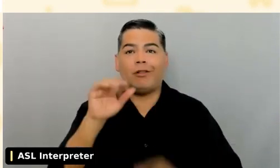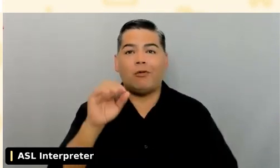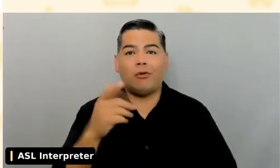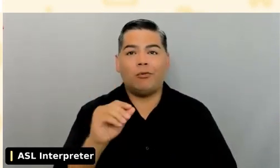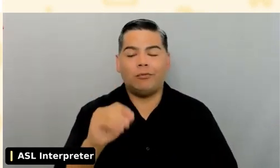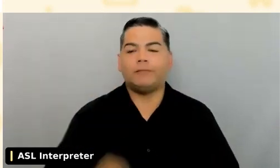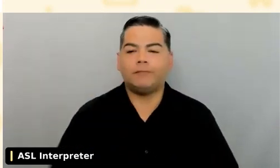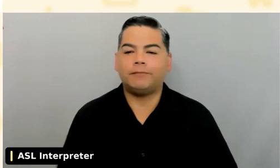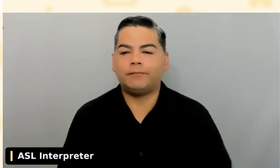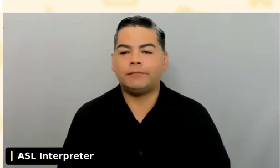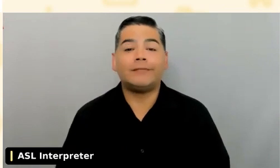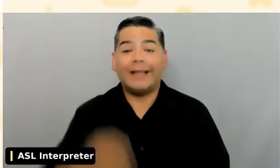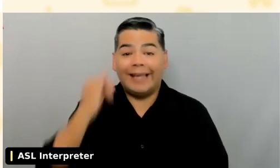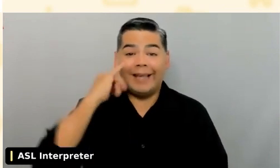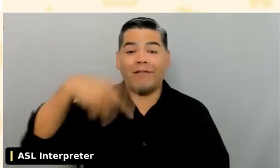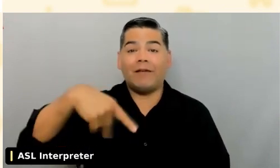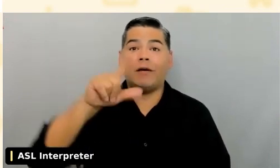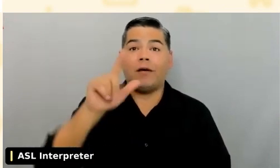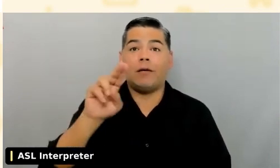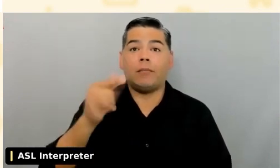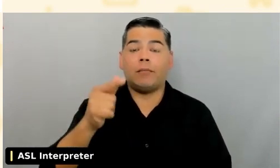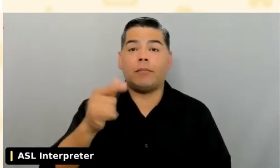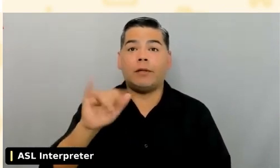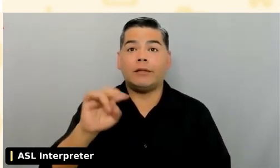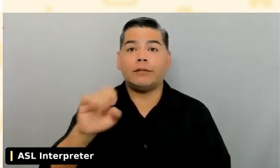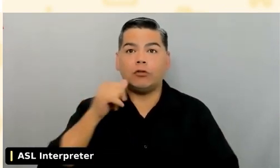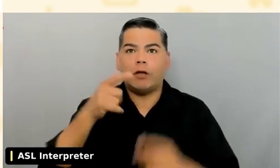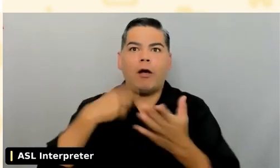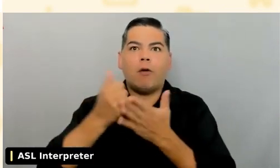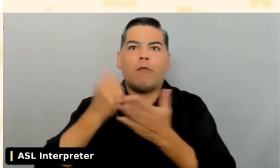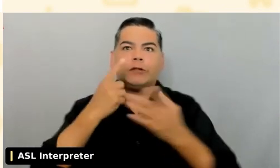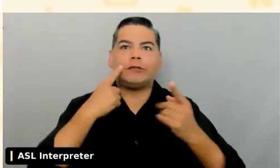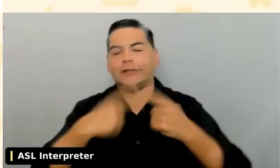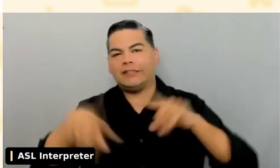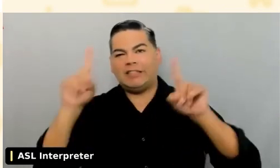Y si los plugins o cosas no te permiten crear contenido accesible, hay otros disponibles.